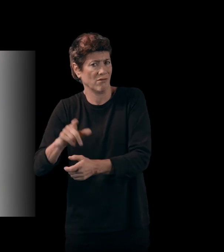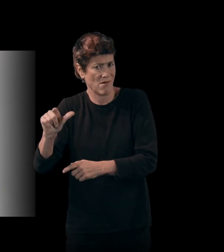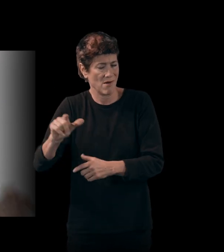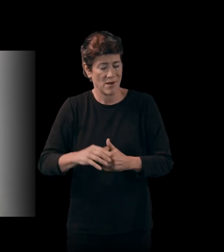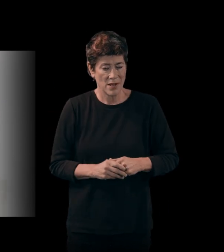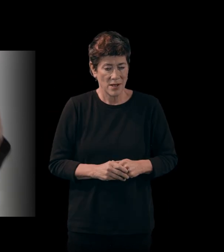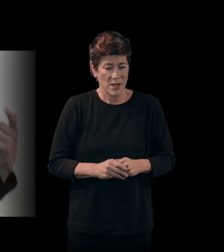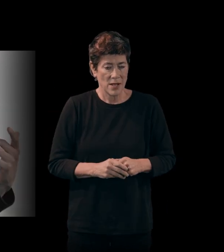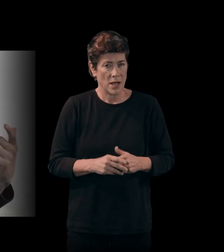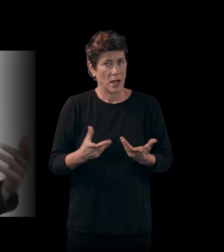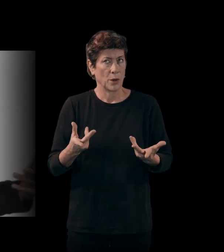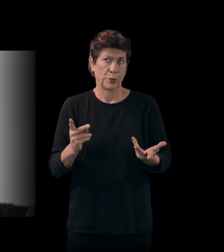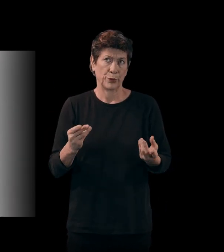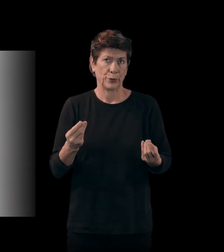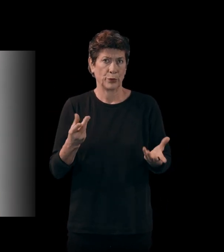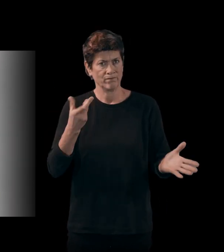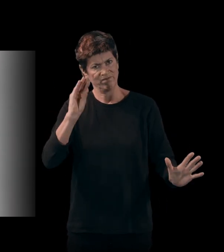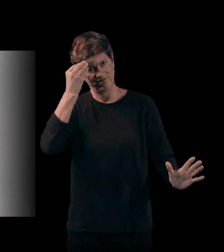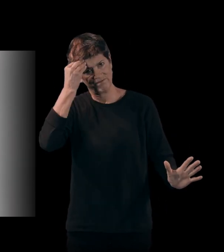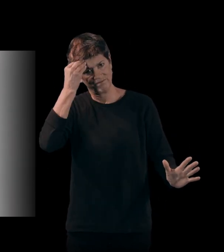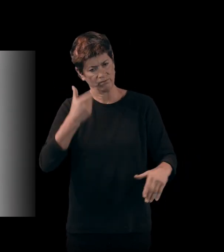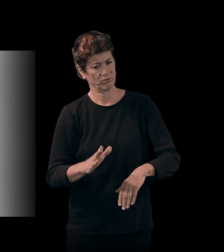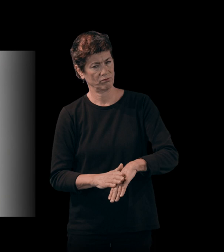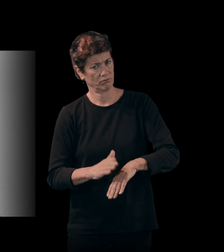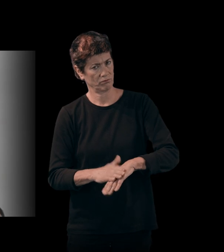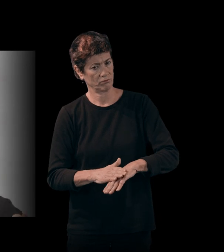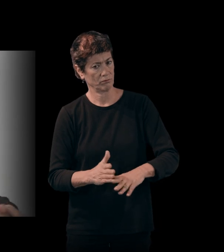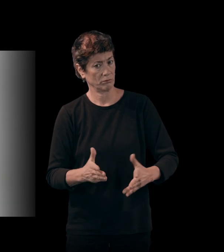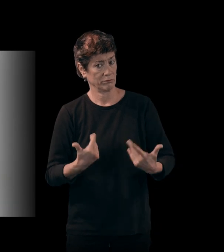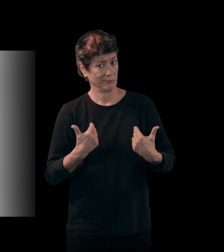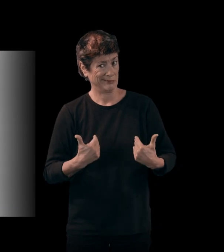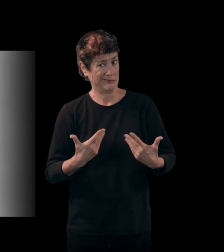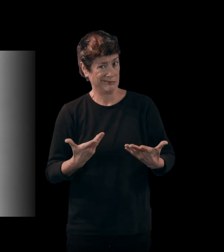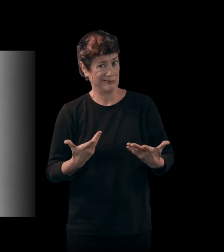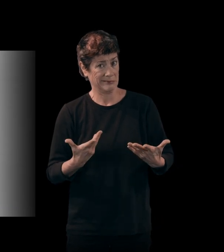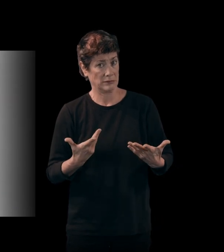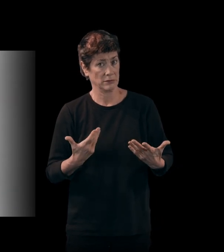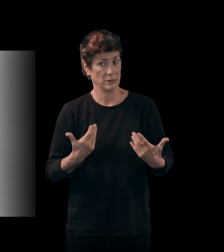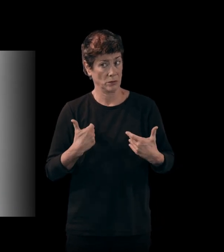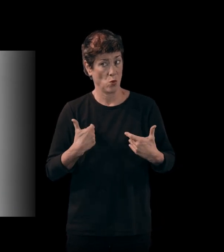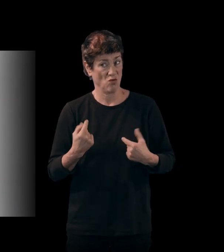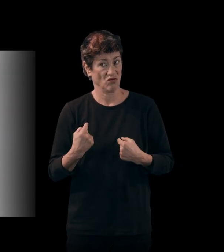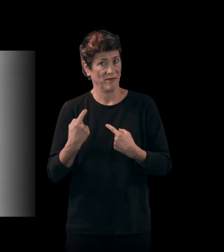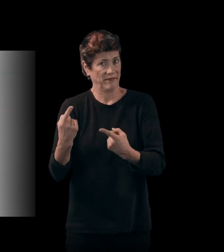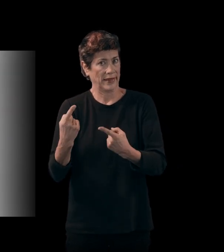Et là, plus consciemment, vous leur dites, mais vous-même au cœur du livre, vous allez quelque part d'une façon décidée.